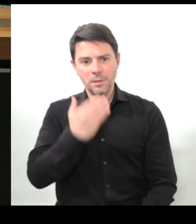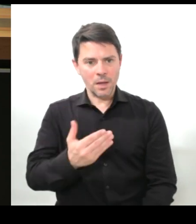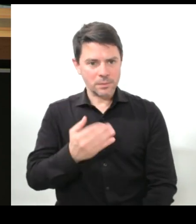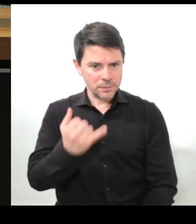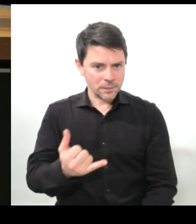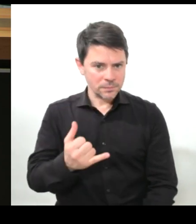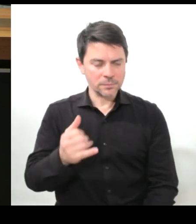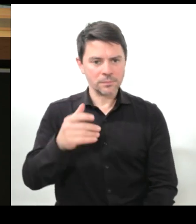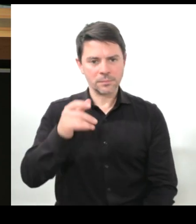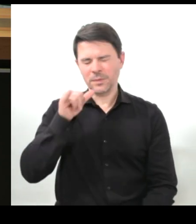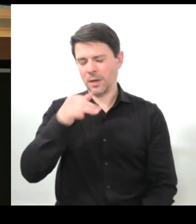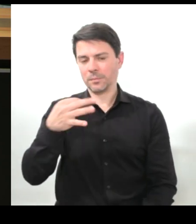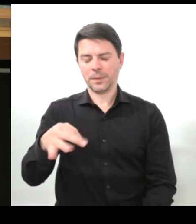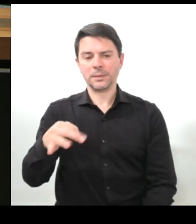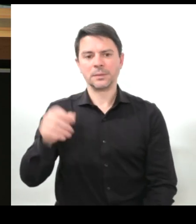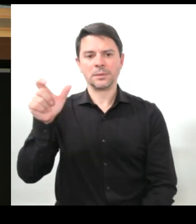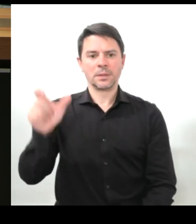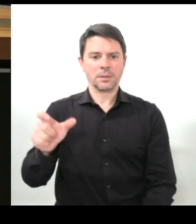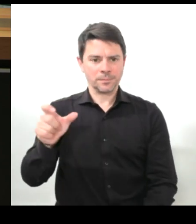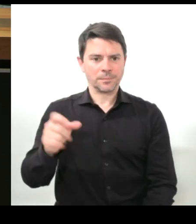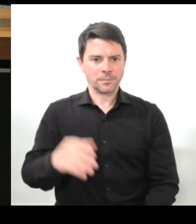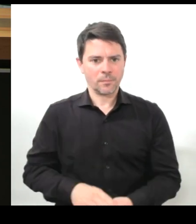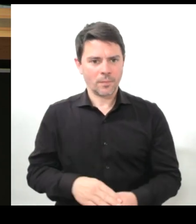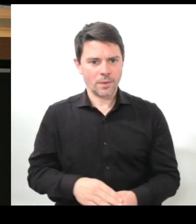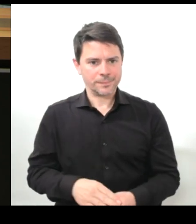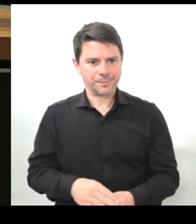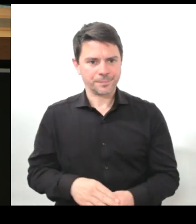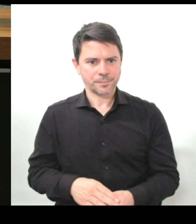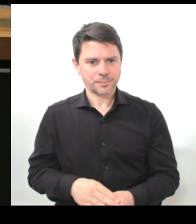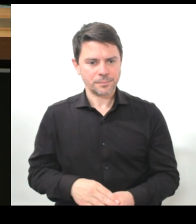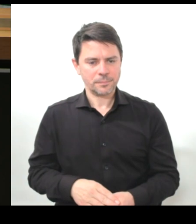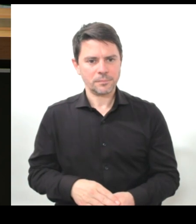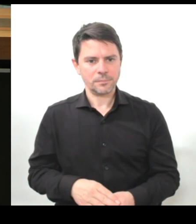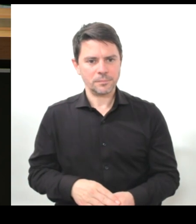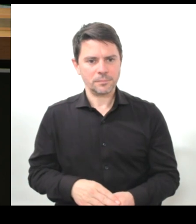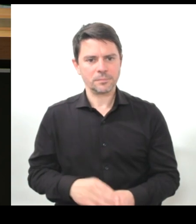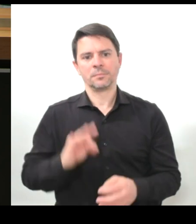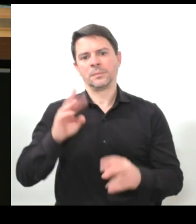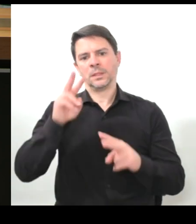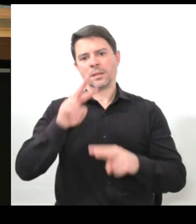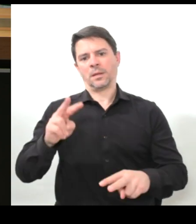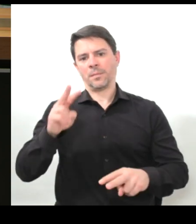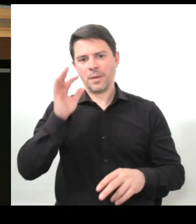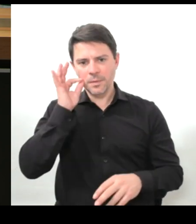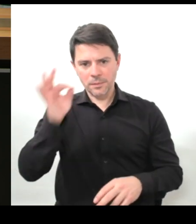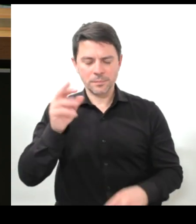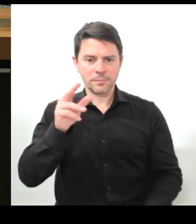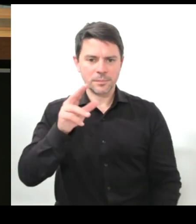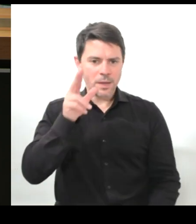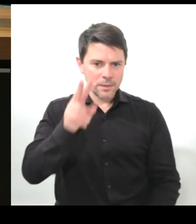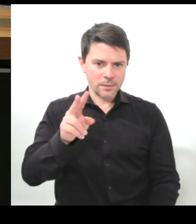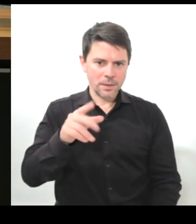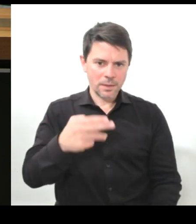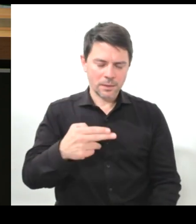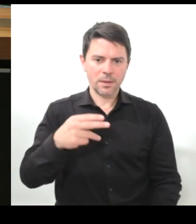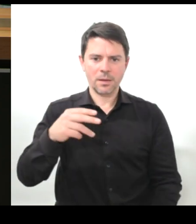leicht darstellen, weil man schlichtweg nicht betroffen ist. Wir haben aber eine Situation, das hat die Debatte